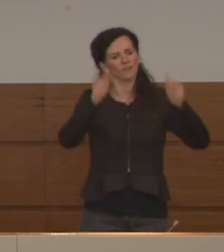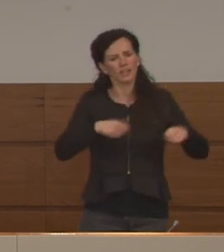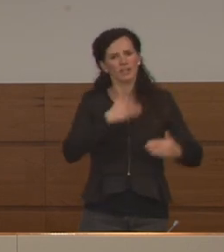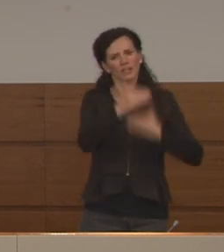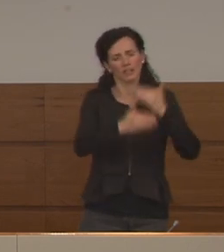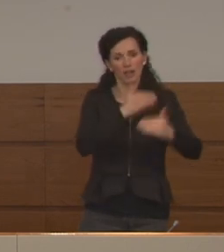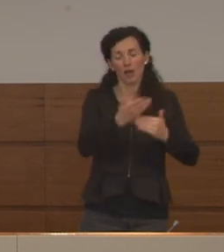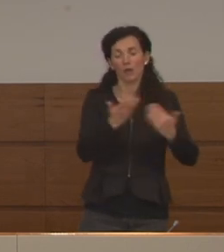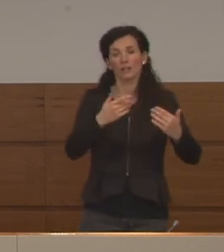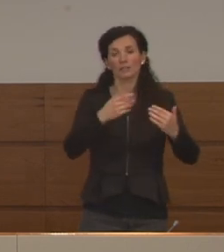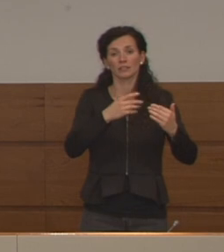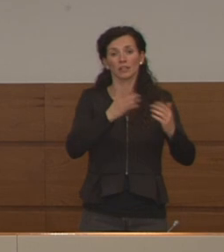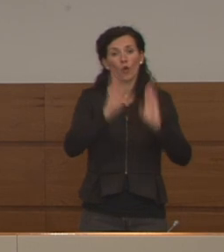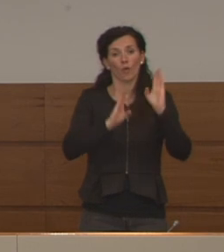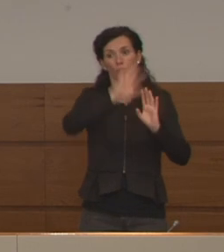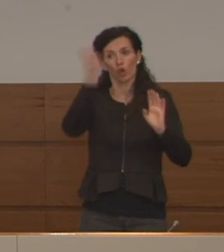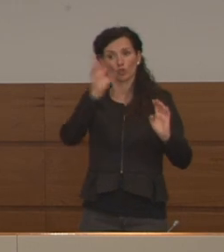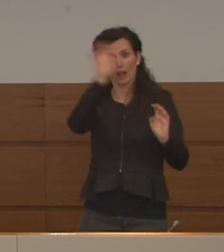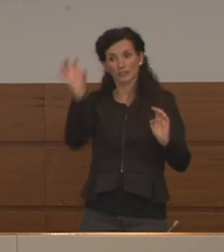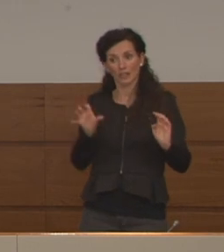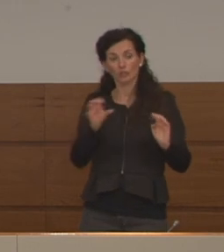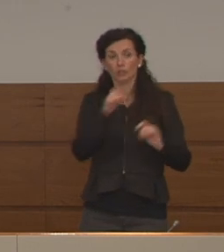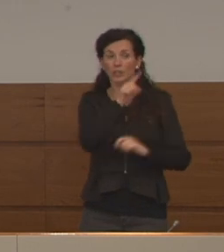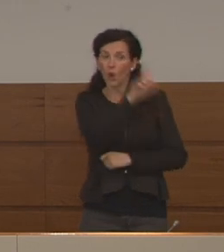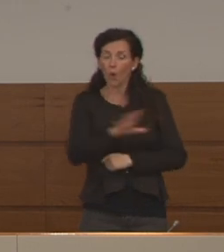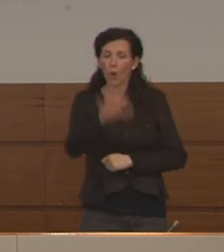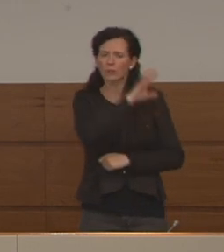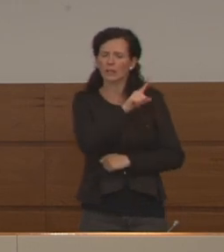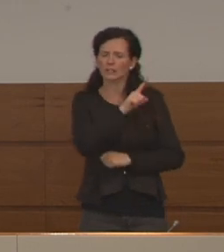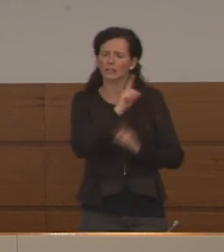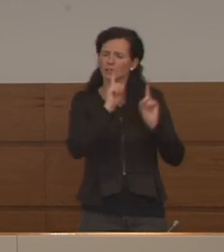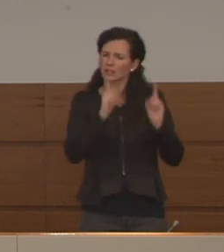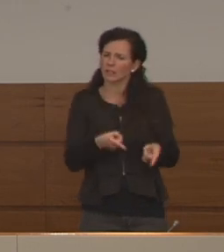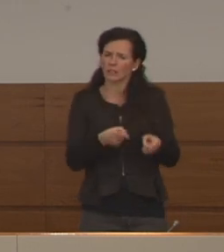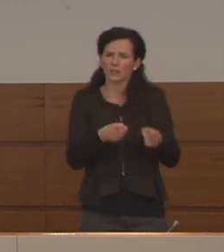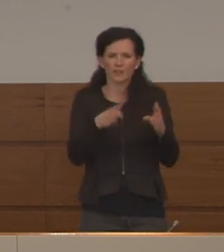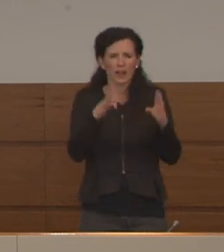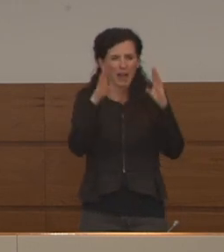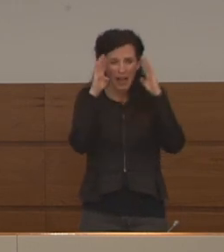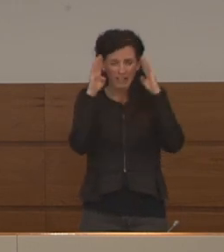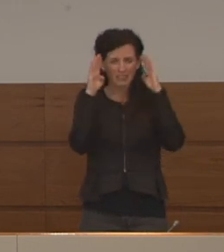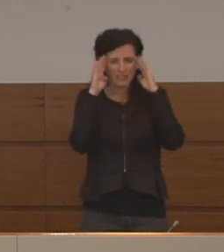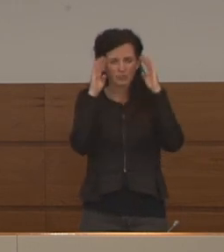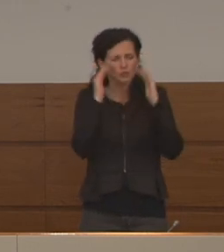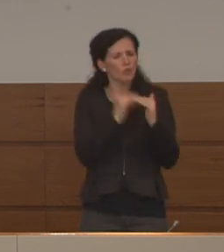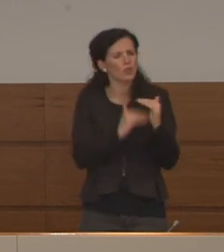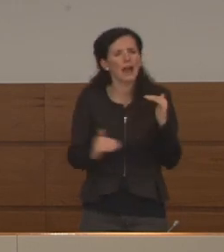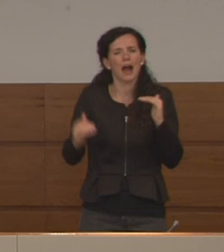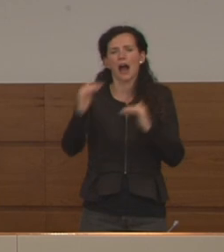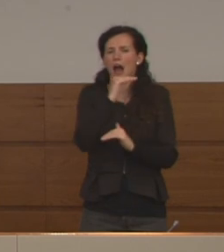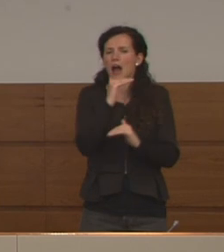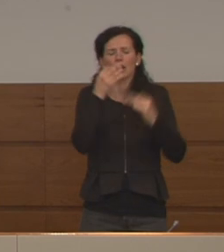essere estremamente cauta e valutare con estrema attenzione sia questa